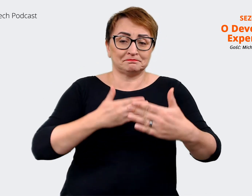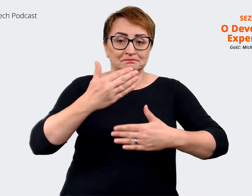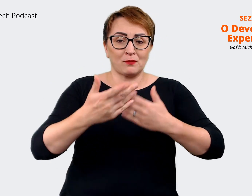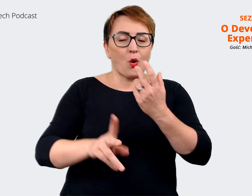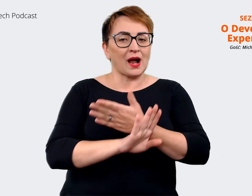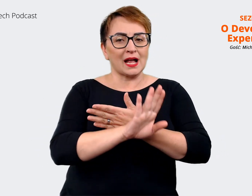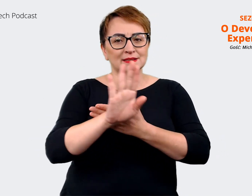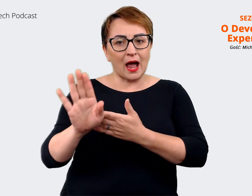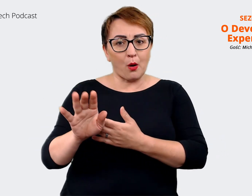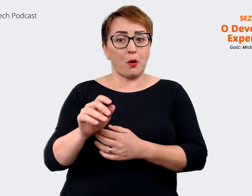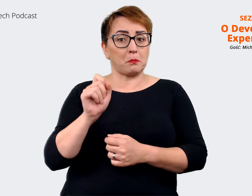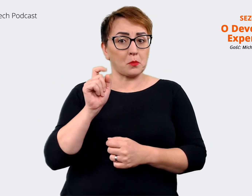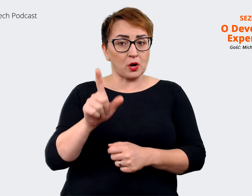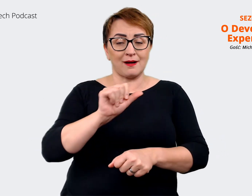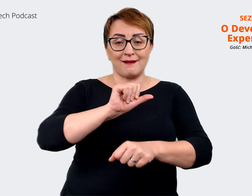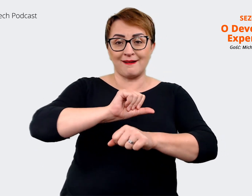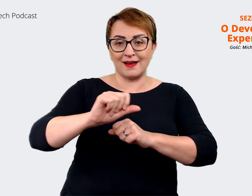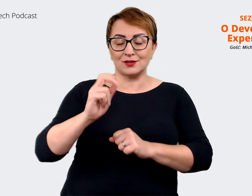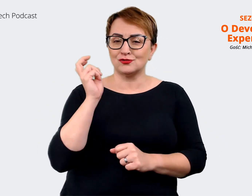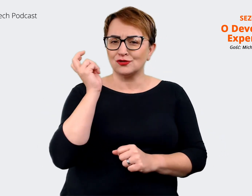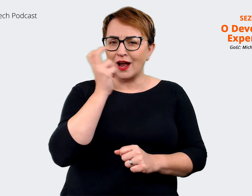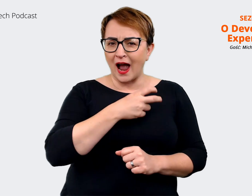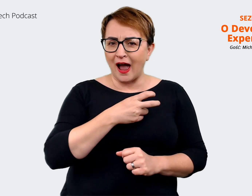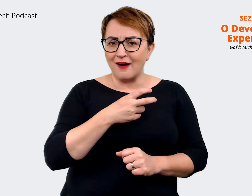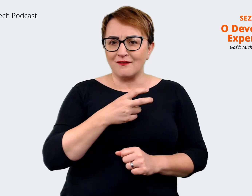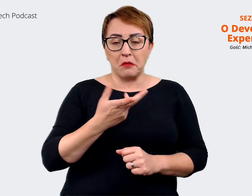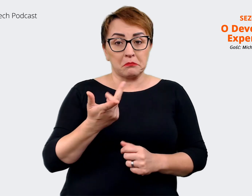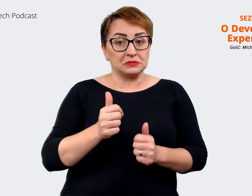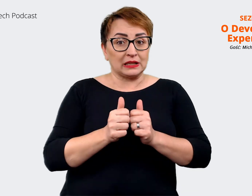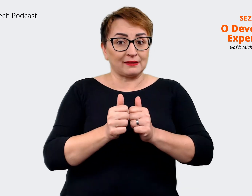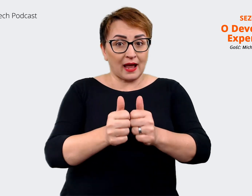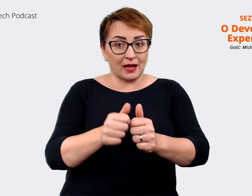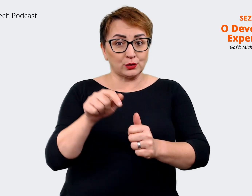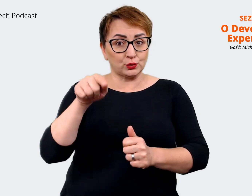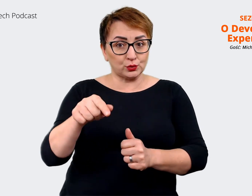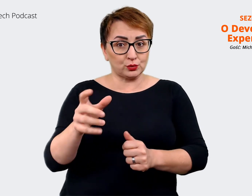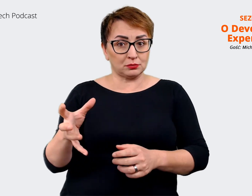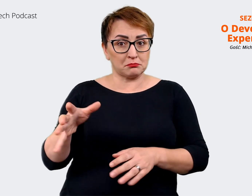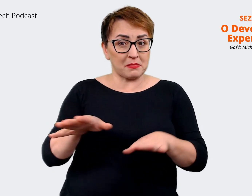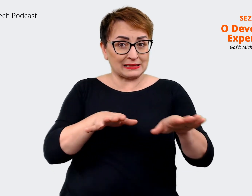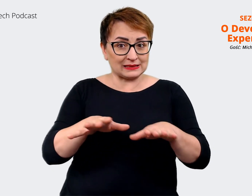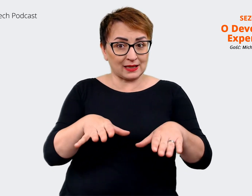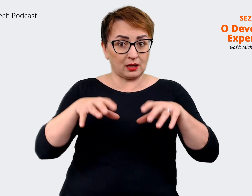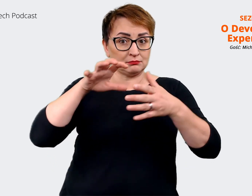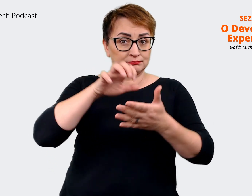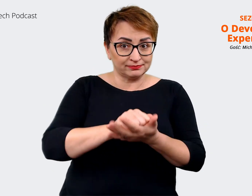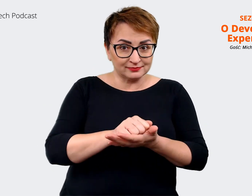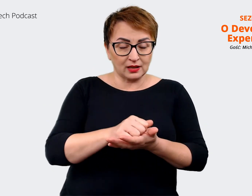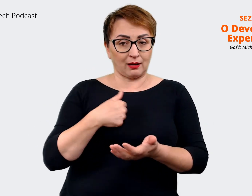I tak okazało się, że jest - ciekawa - że tak powiem, tutaj rola do obsadzenia, co mnie bardzo